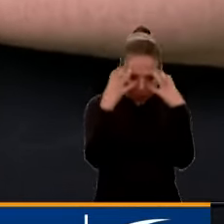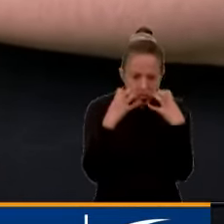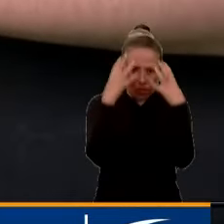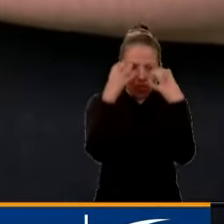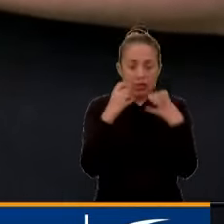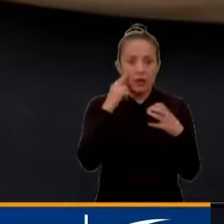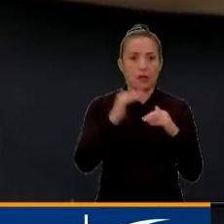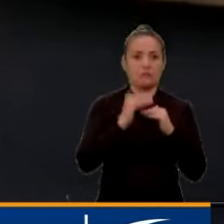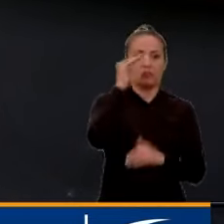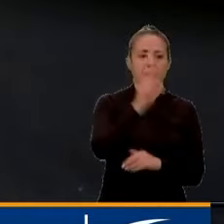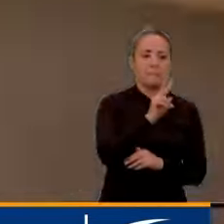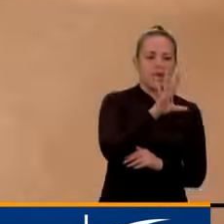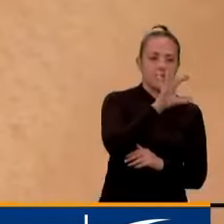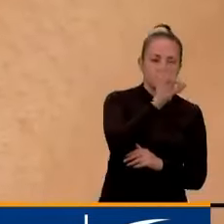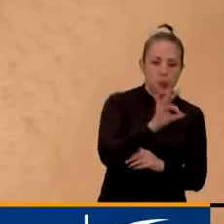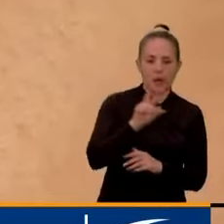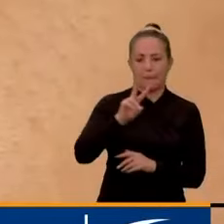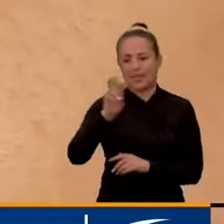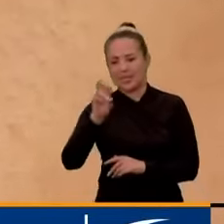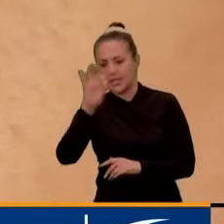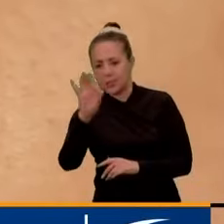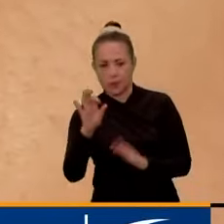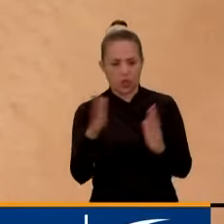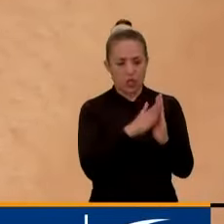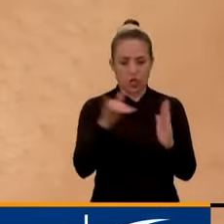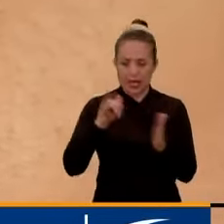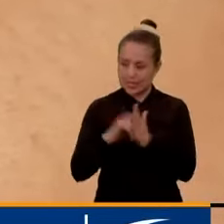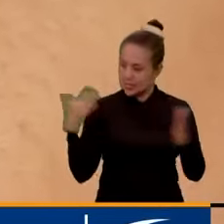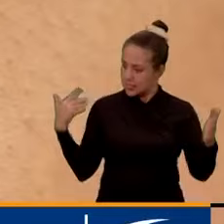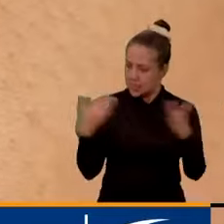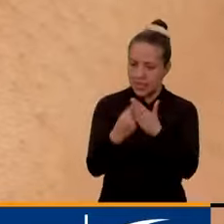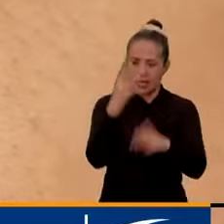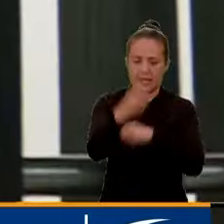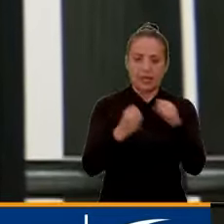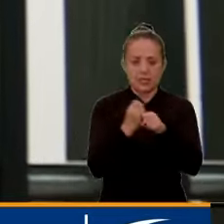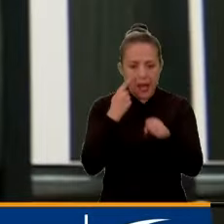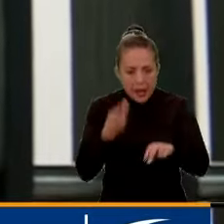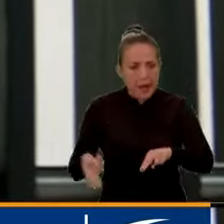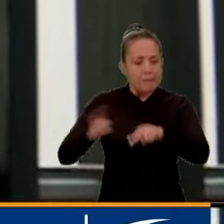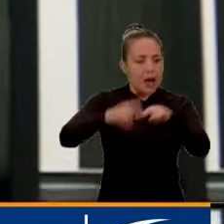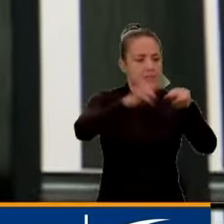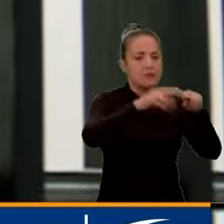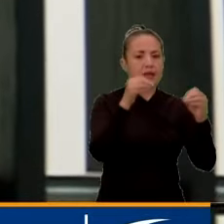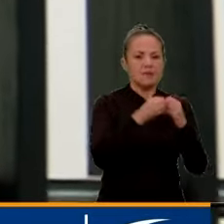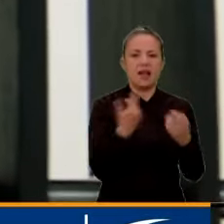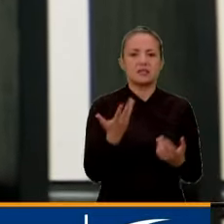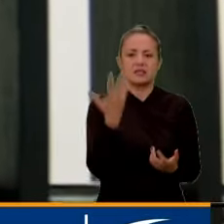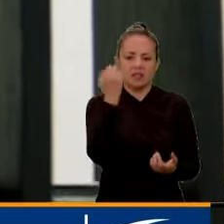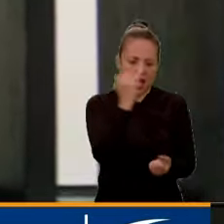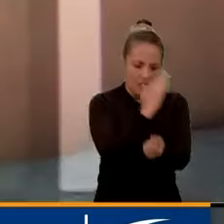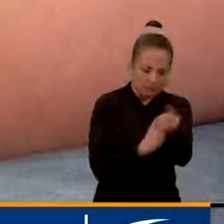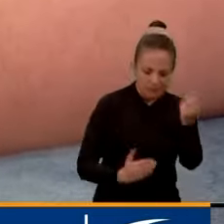texto y que entrega la OMS en el incremento de casos de ansiedad y depresión de un 25 y 27 por